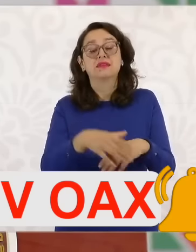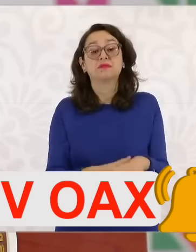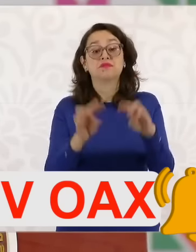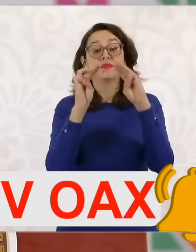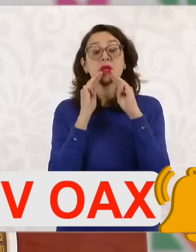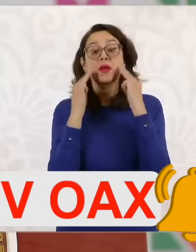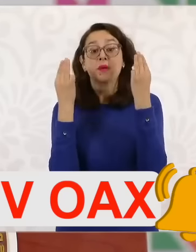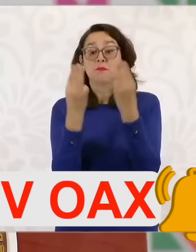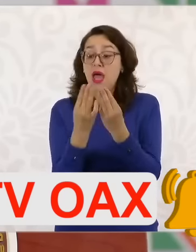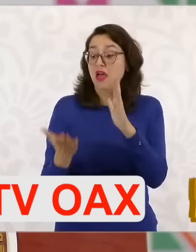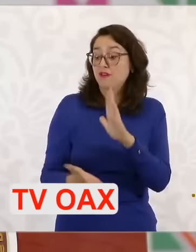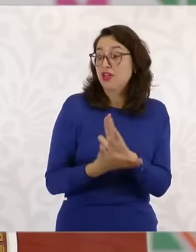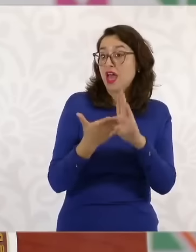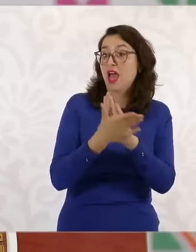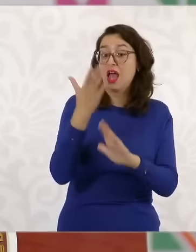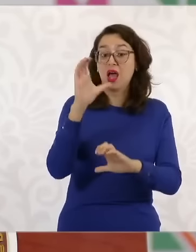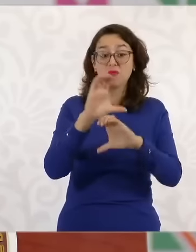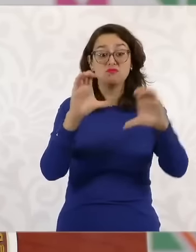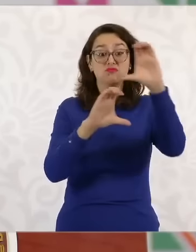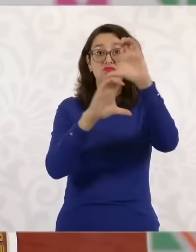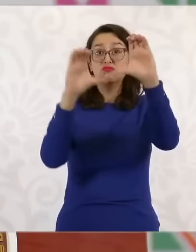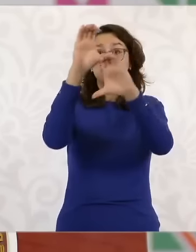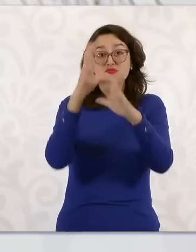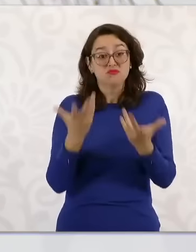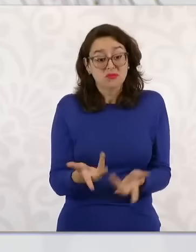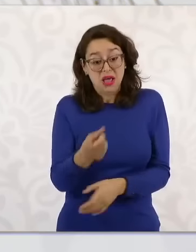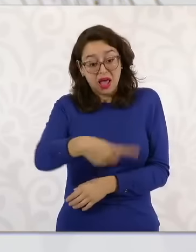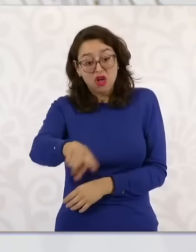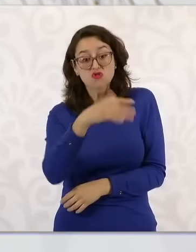los corruptos del cártel inmobiliario. Hay que decirlo con todas sus letras.